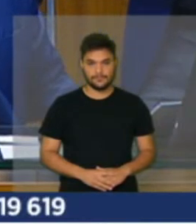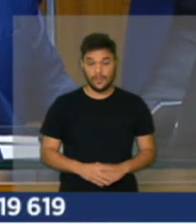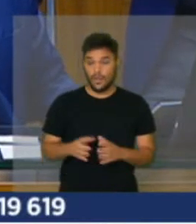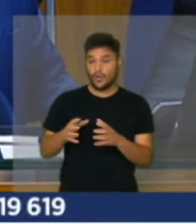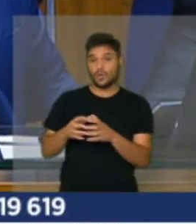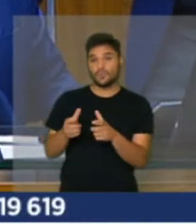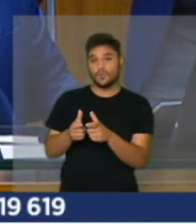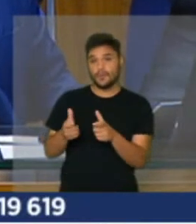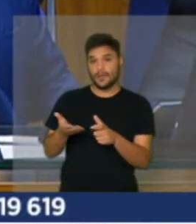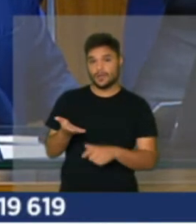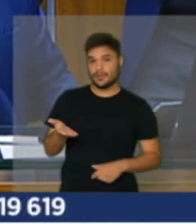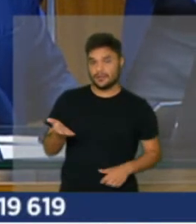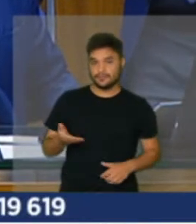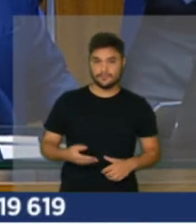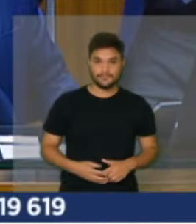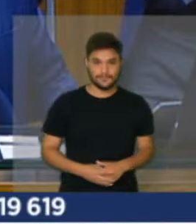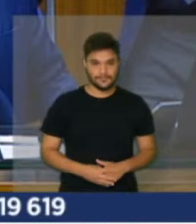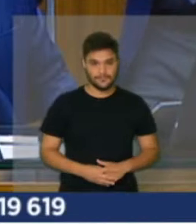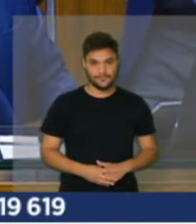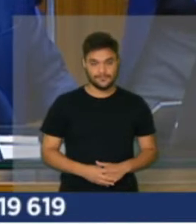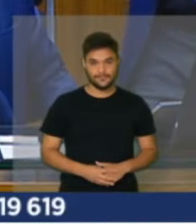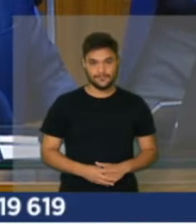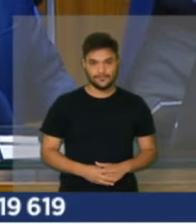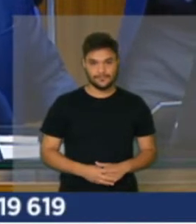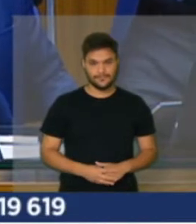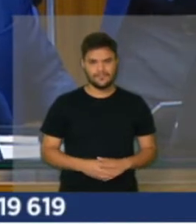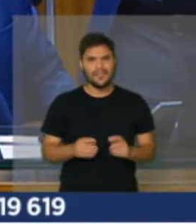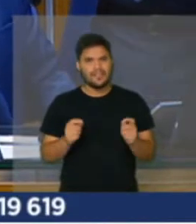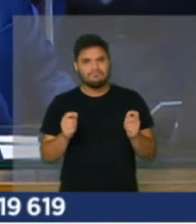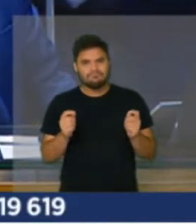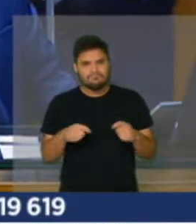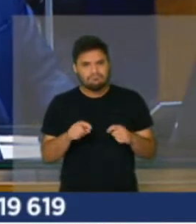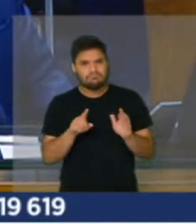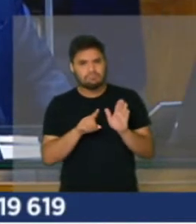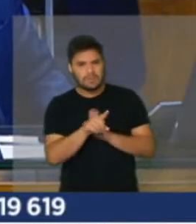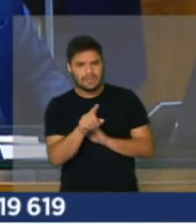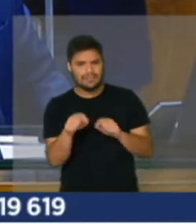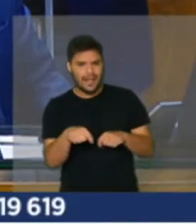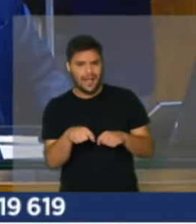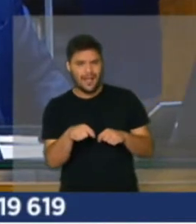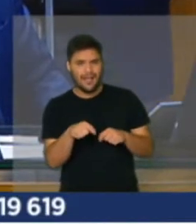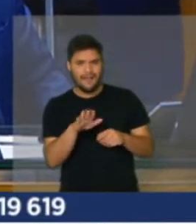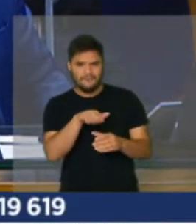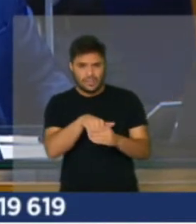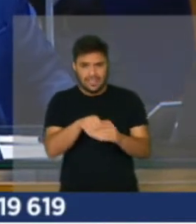MAIORIA? POSSO ENCERRAR AS VOTAÇÕES AÍ EU VOU PASSAR O TEMPO DE LÍDER? -- [DEPUTADO]: MAIORIA ORIENTA SIM. -- [PRESIDENTE]: MAIORIA